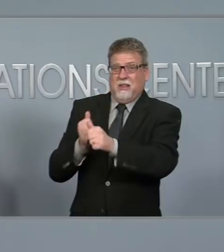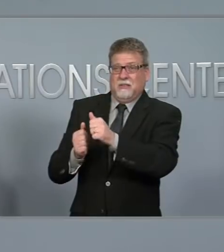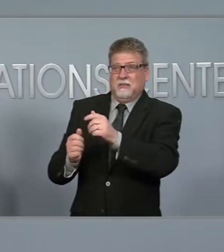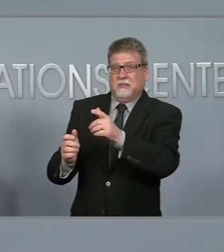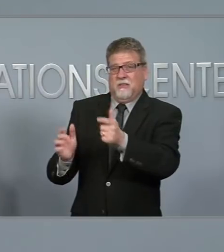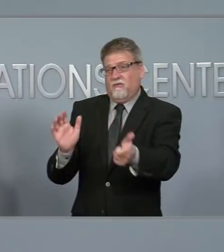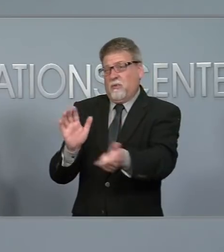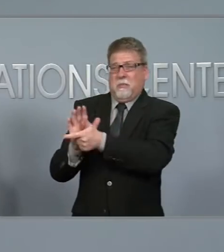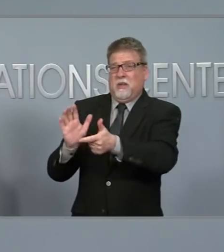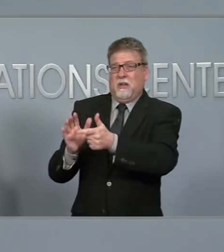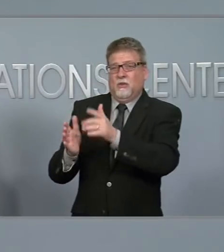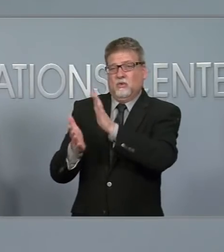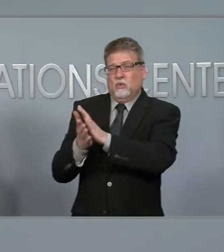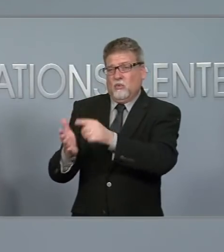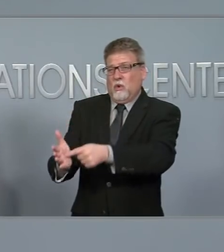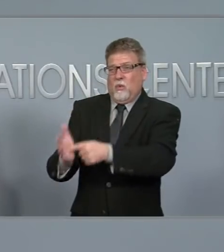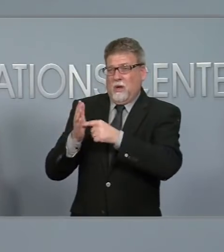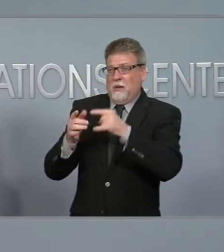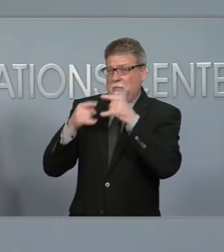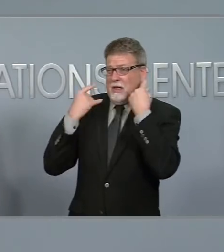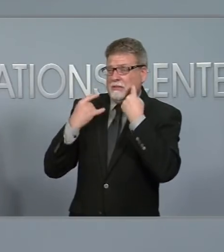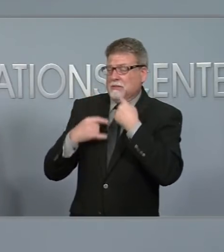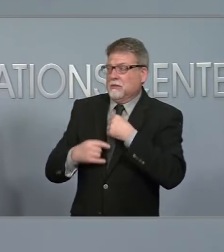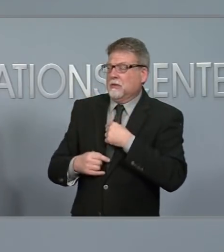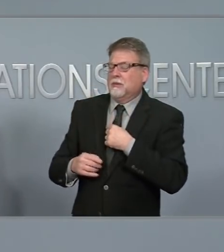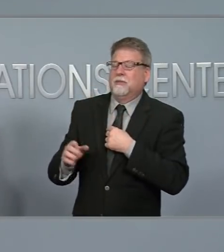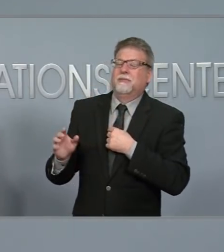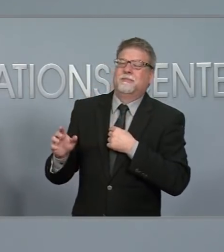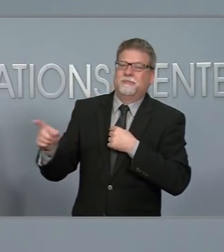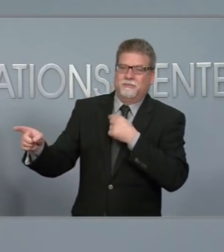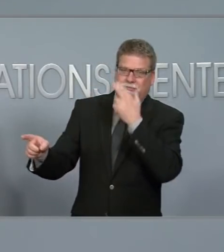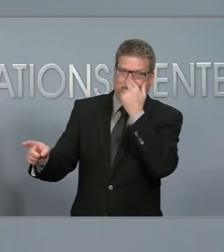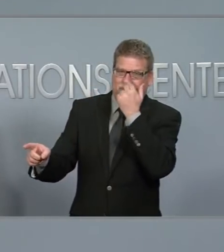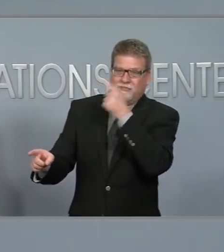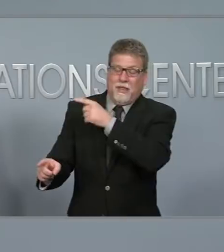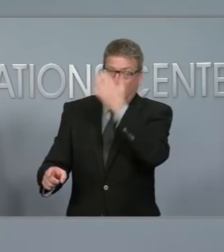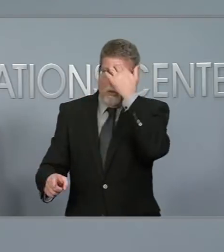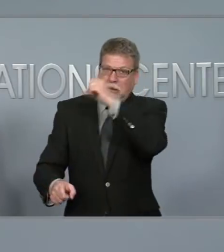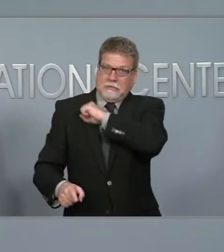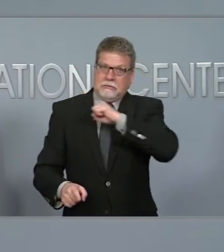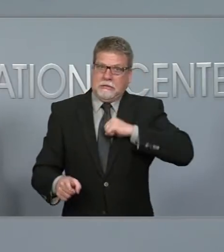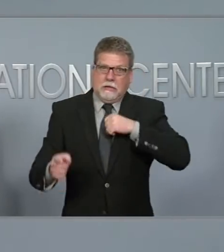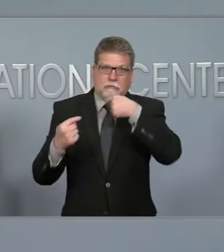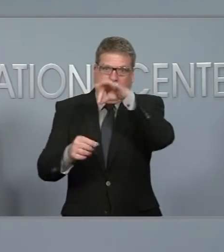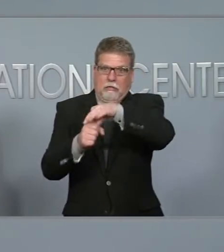que esto es algo importante y como usted empezó a ladrar. Y cuanto tomaron la